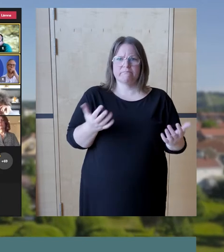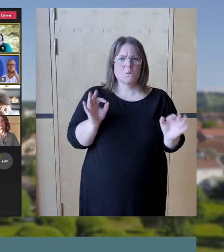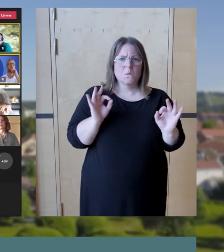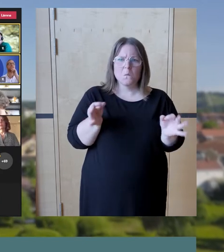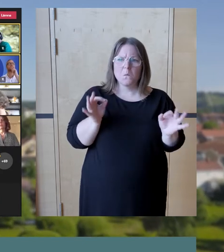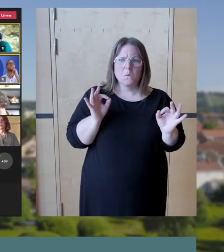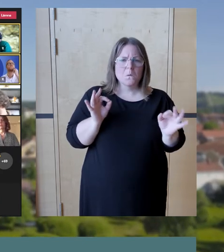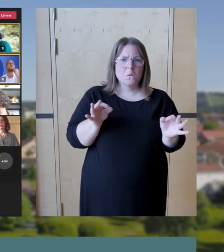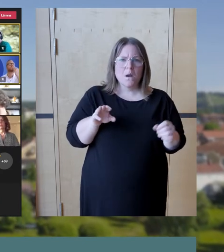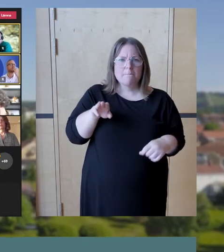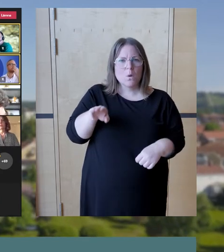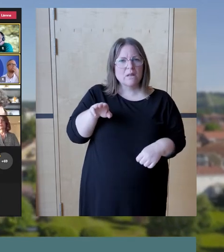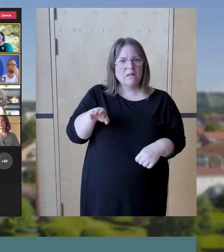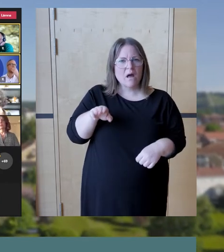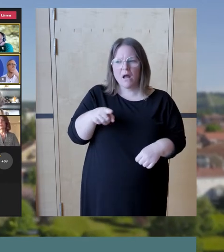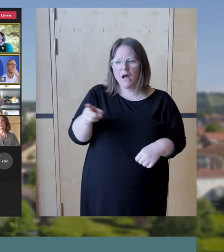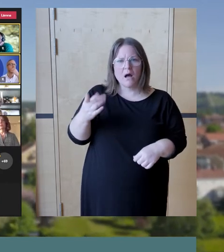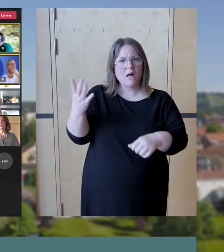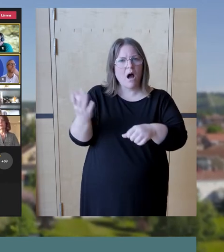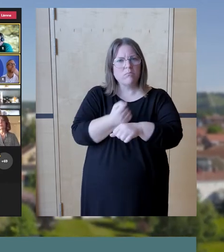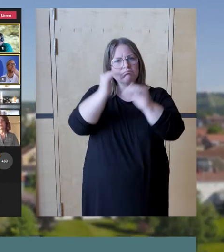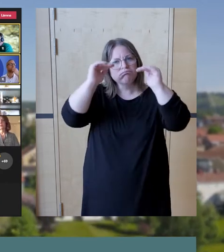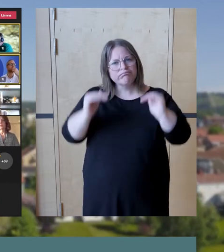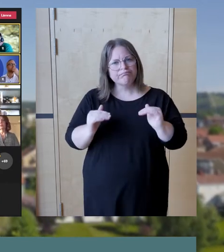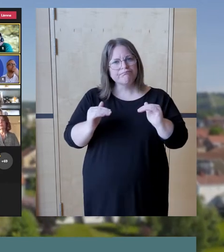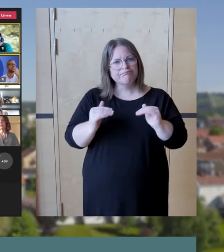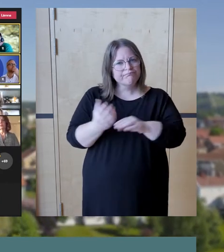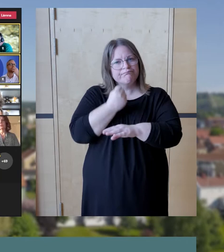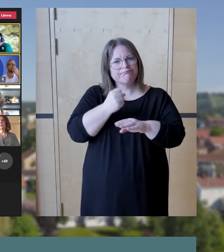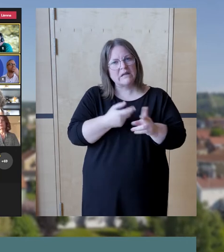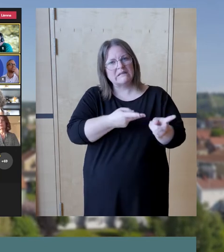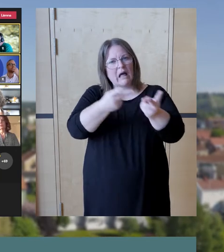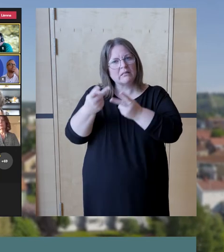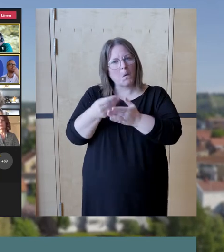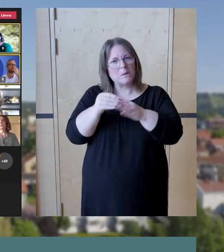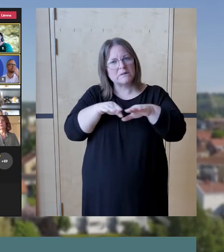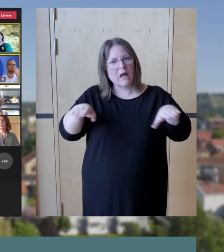Kunna komma ner till den där standard kostnaden som är ambitionen Det måste ju innebära